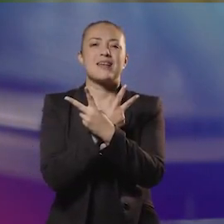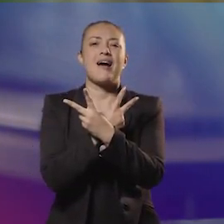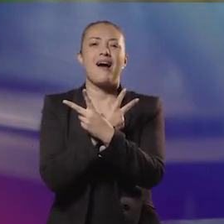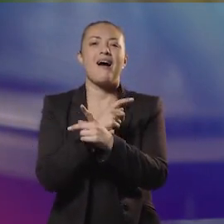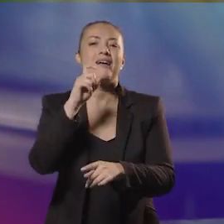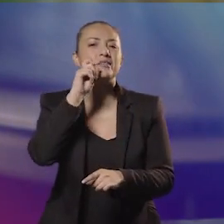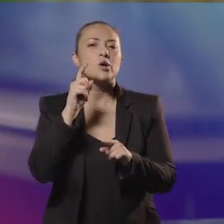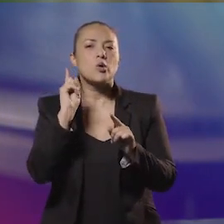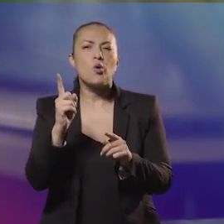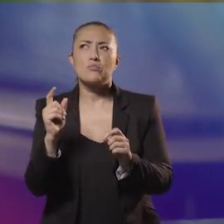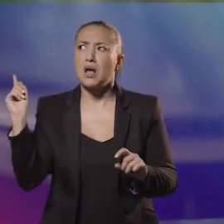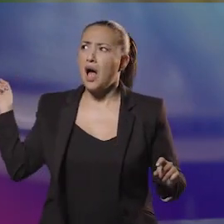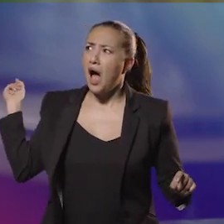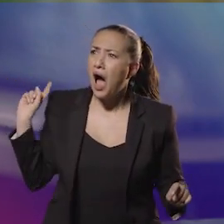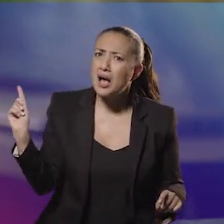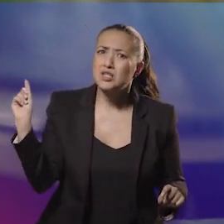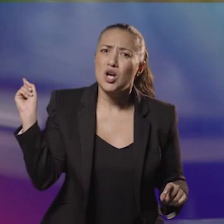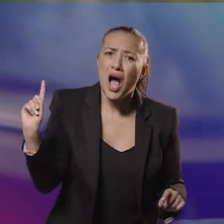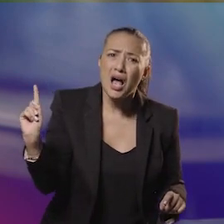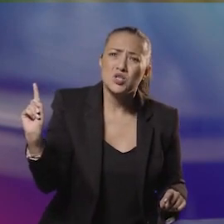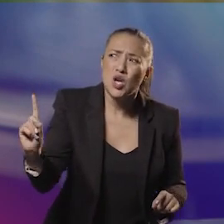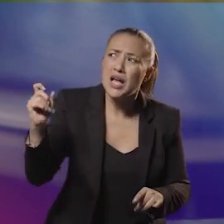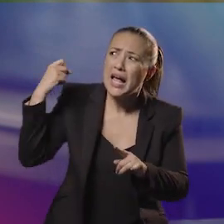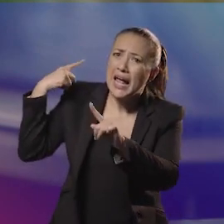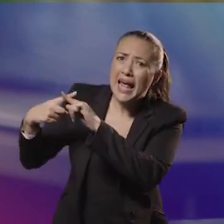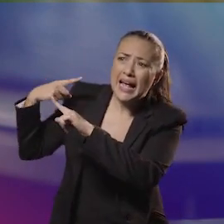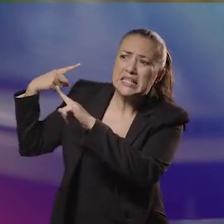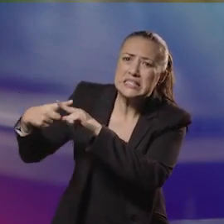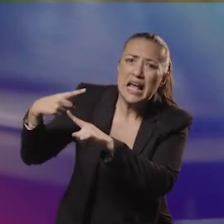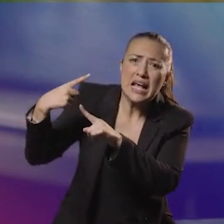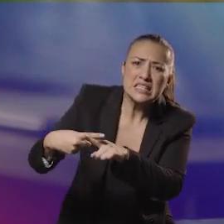el resultado de años y años de violencias